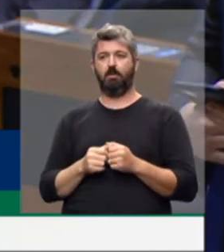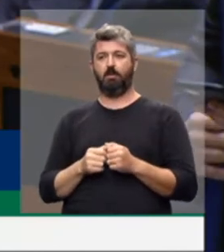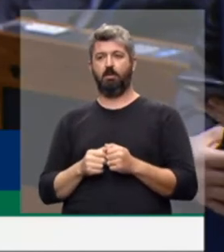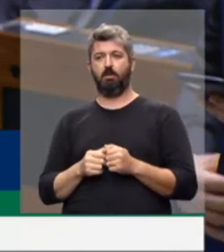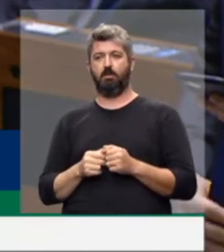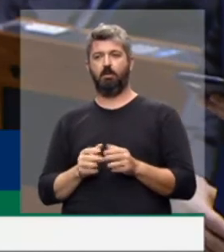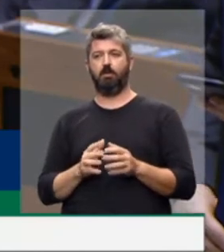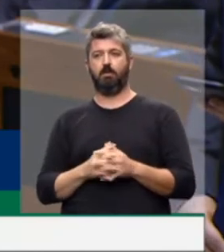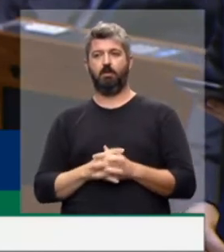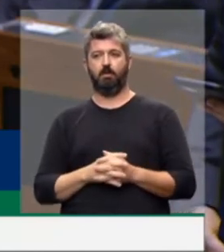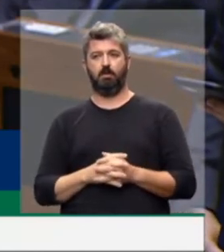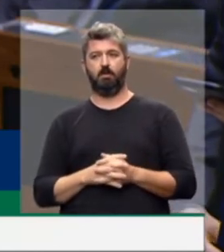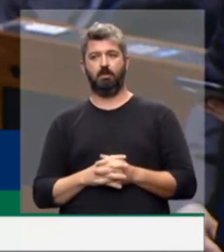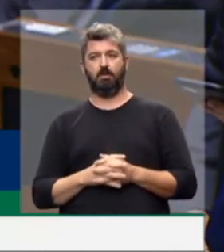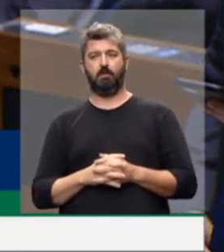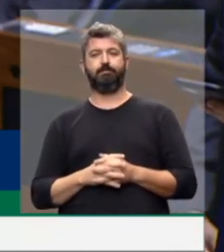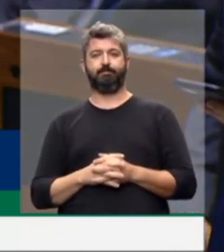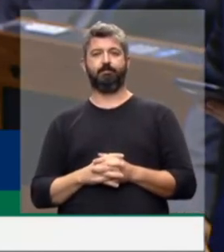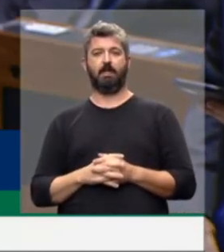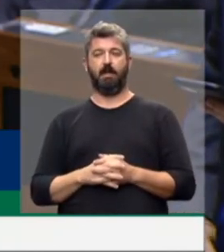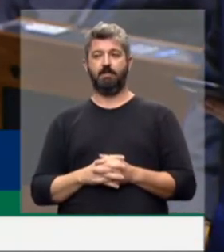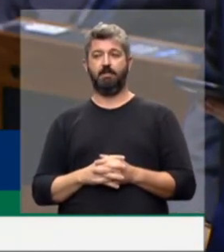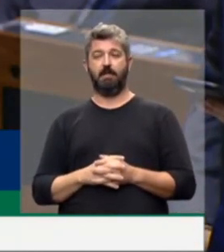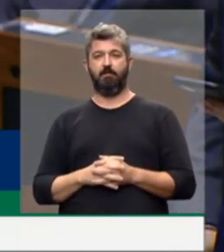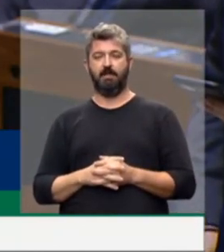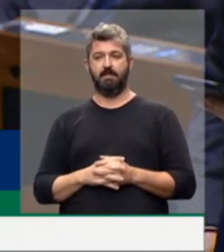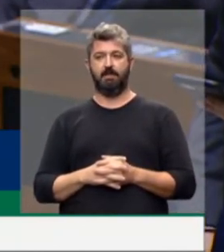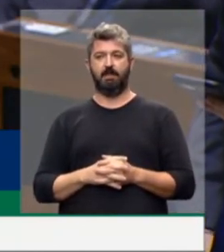DA BAHIA. DIZER PARA ESSES PREFEITOS, VICE-PREFEITOS E VEREADORES, CONTÉM COM NOSSO